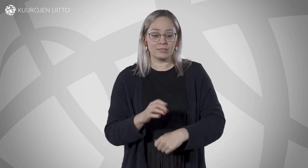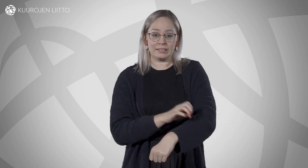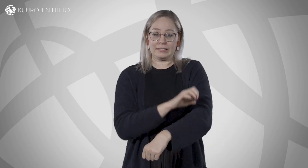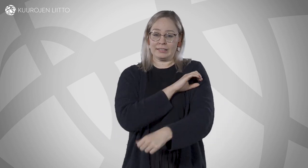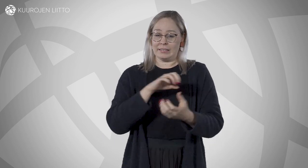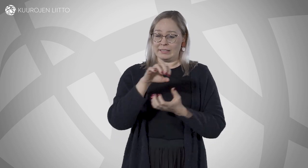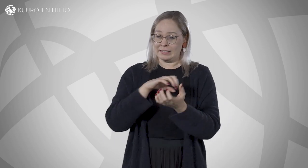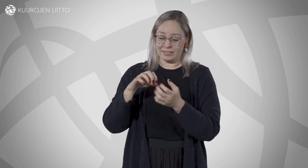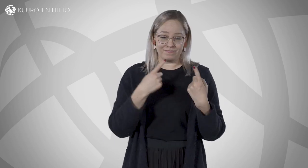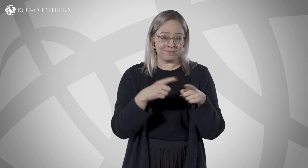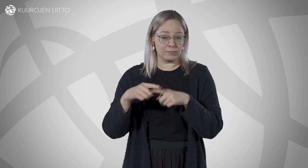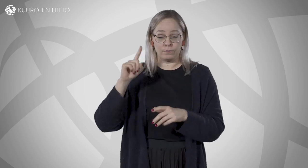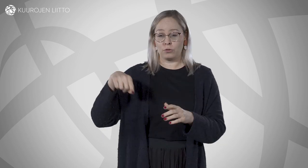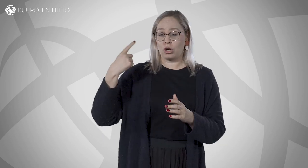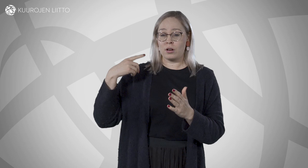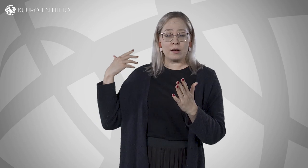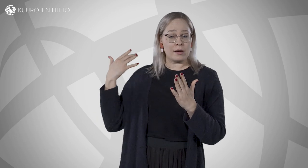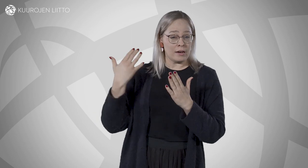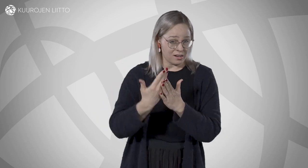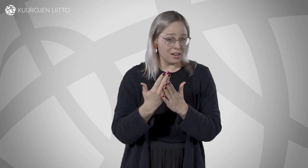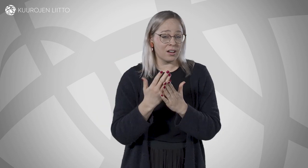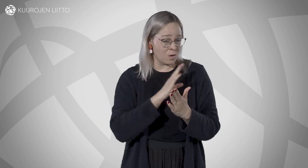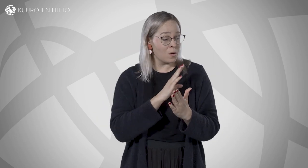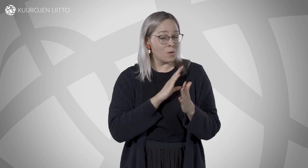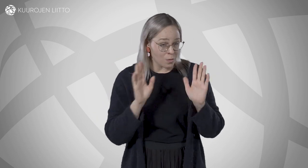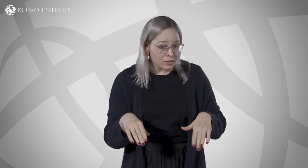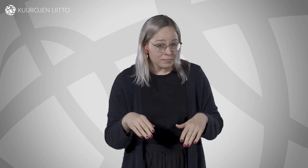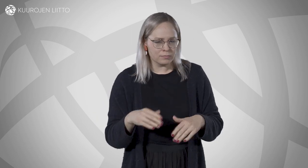Energiakriisejä on vuosien saatossa ollut jo aiemminkin.